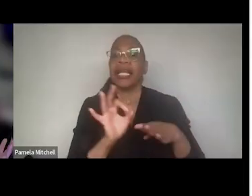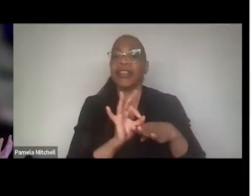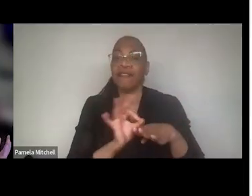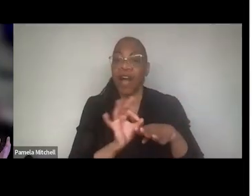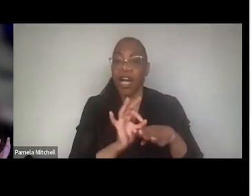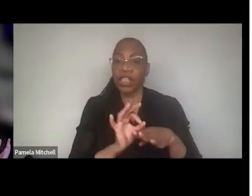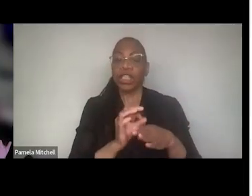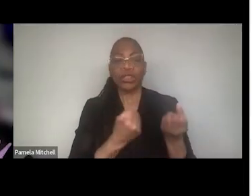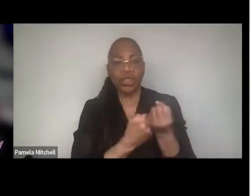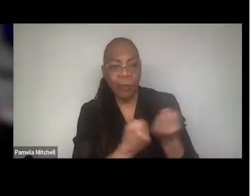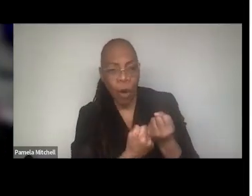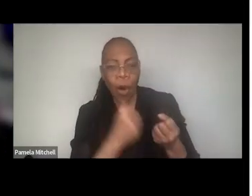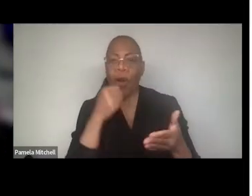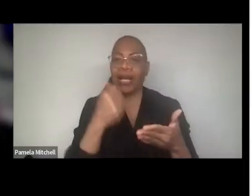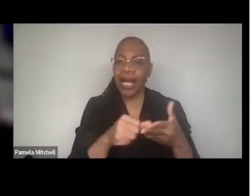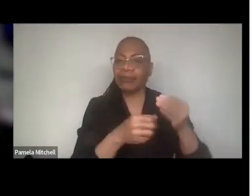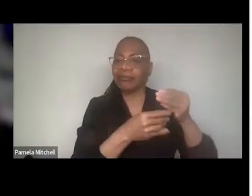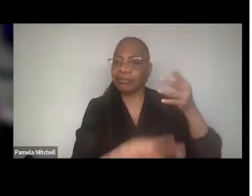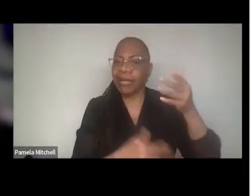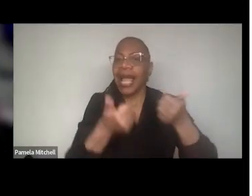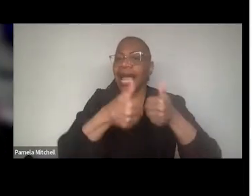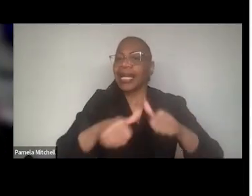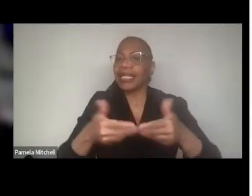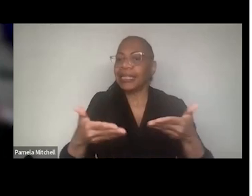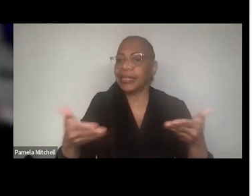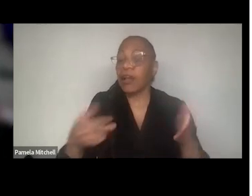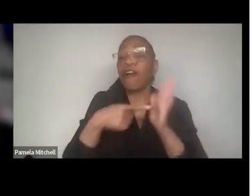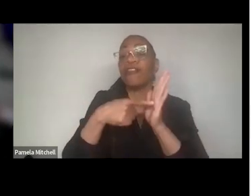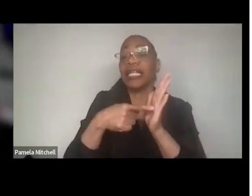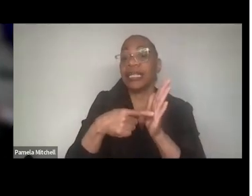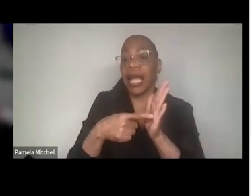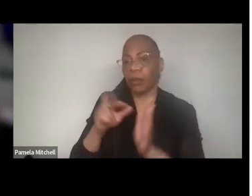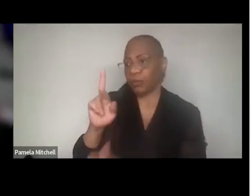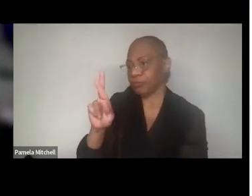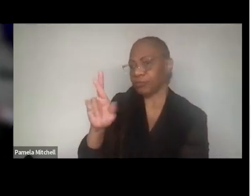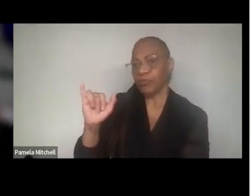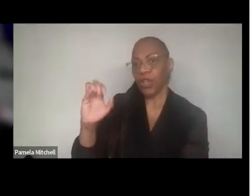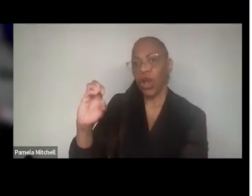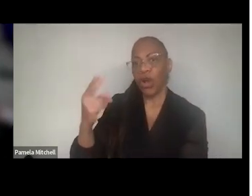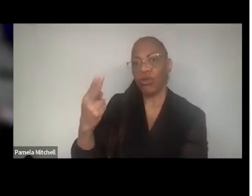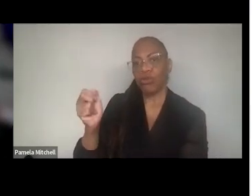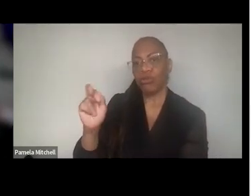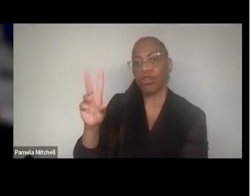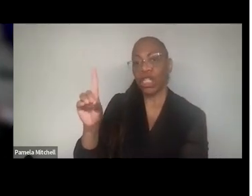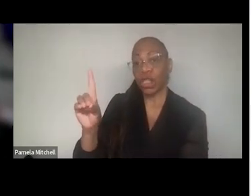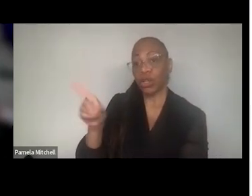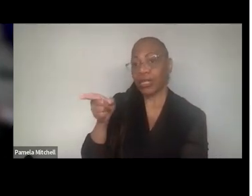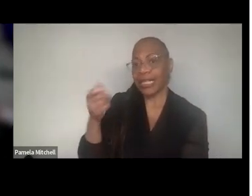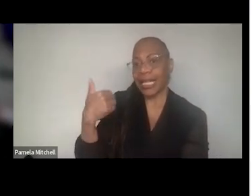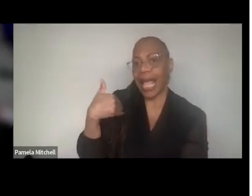Cartas de opinión, etcétera. Por ejemplo, solo para tomar el caso de Richard, él recibía ayuda para manejar sus medicamentos.